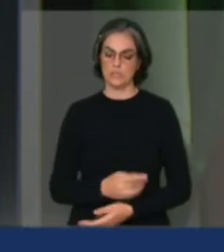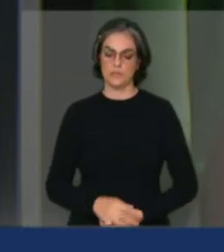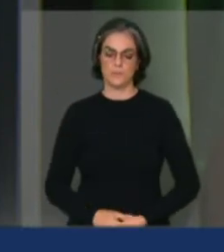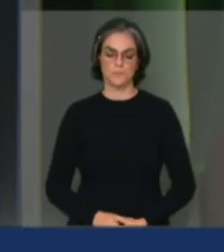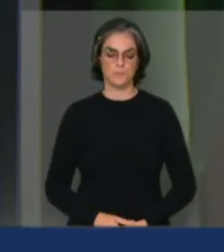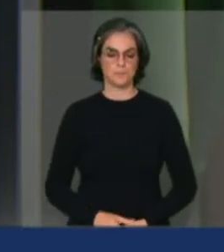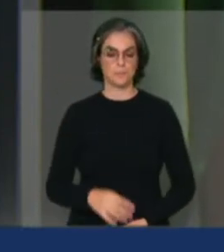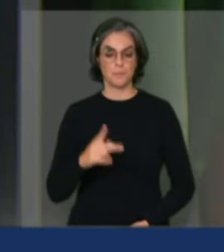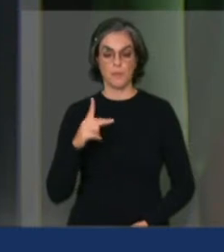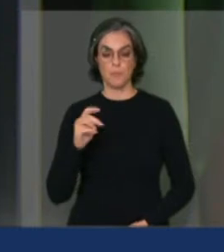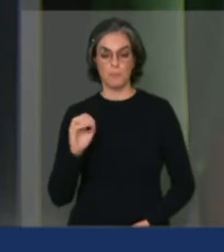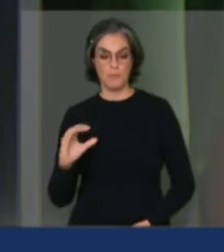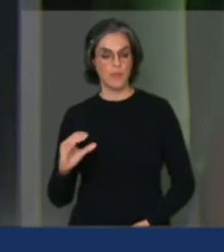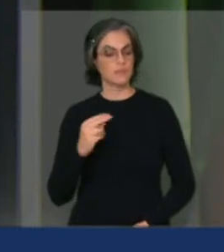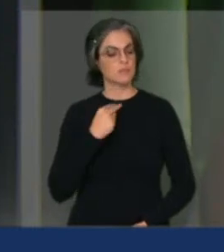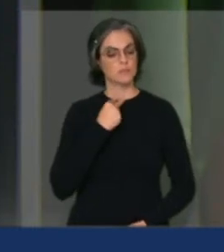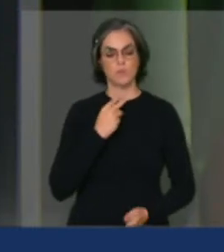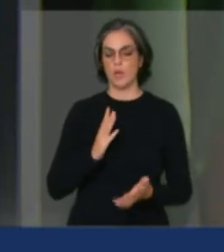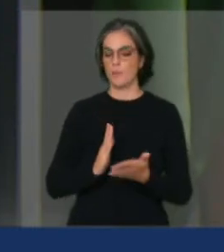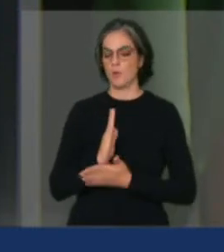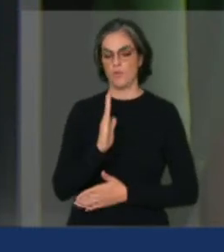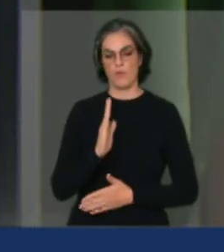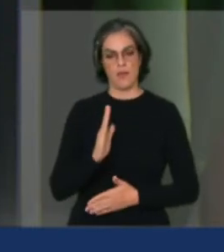FUNCIONÁRIO PÚBLICO É PARA ATENDER A POPULAÇÃO, E NÃO